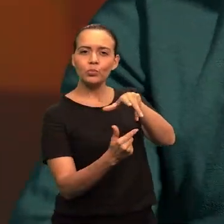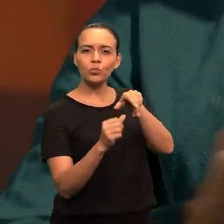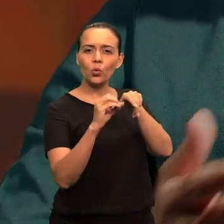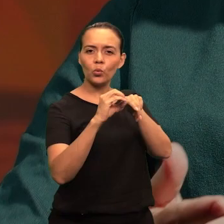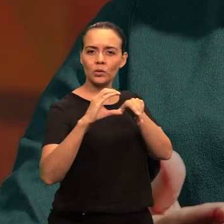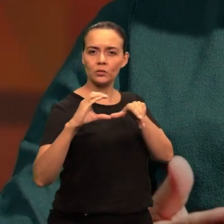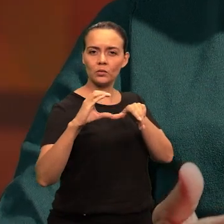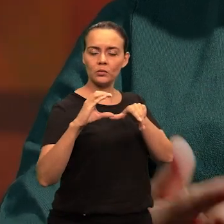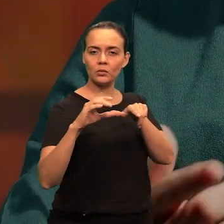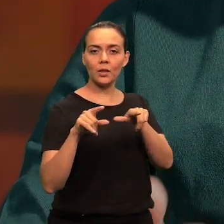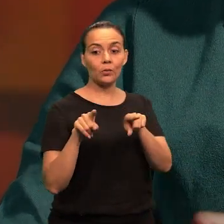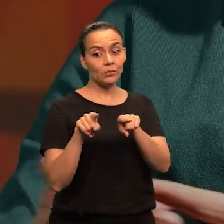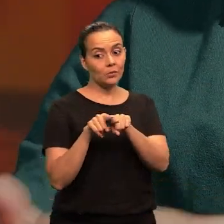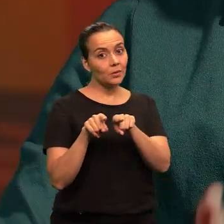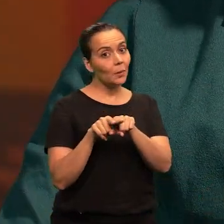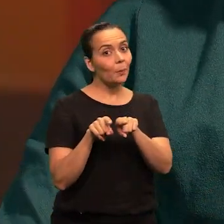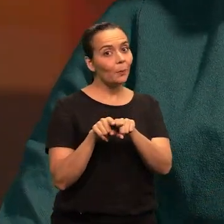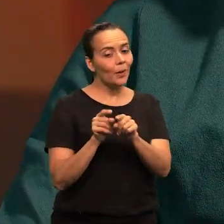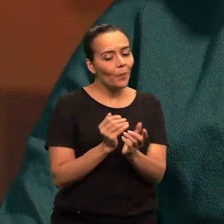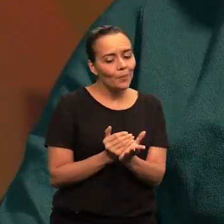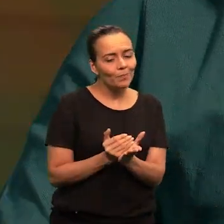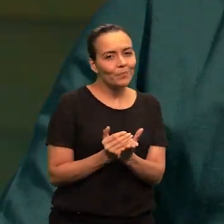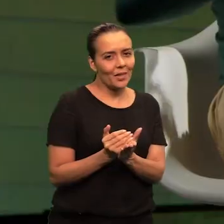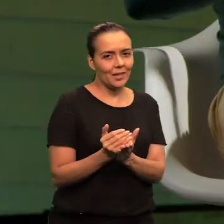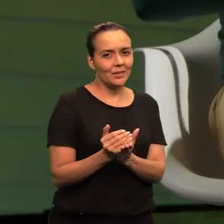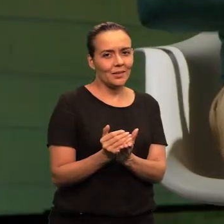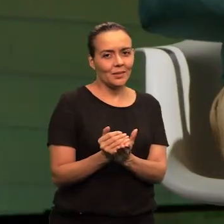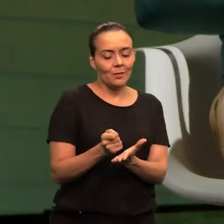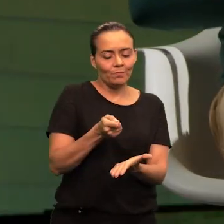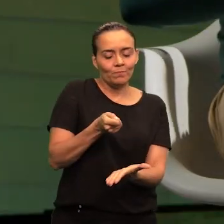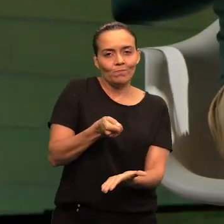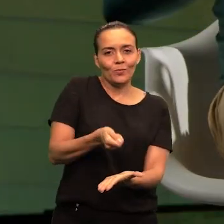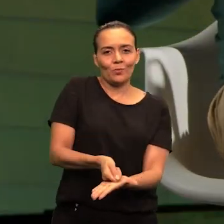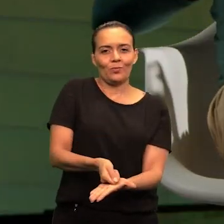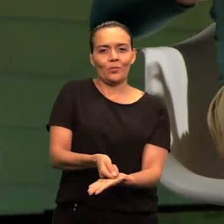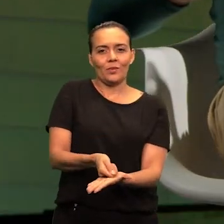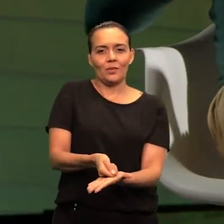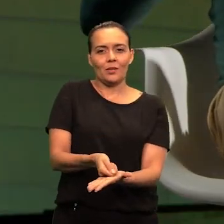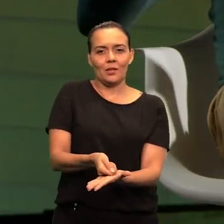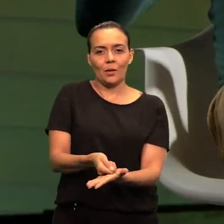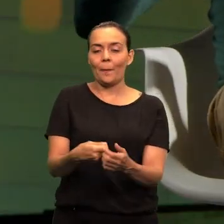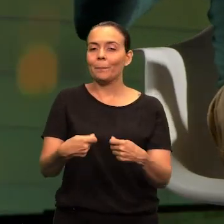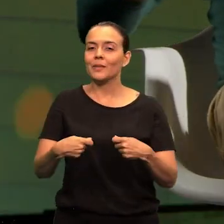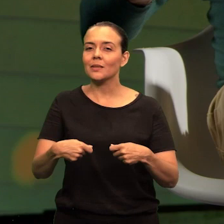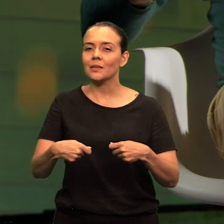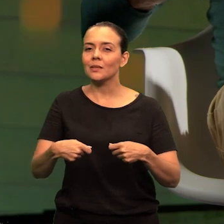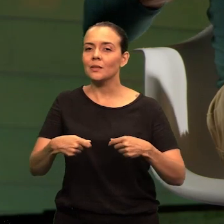mas ele também é o berço do autoritarismo. E os combates ao autoritarismo só existem